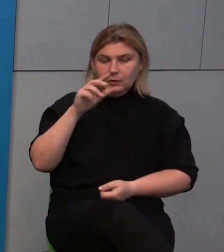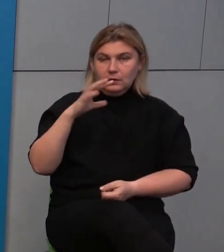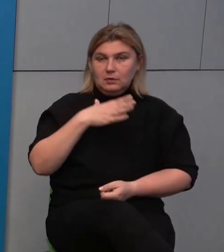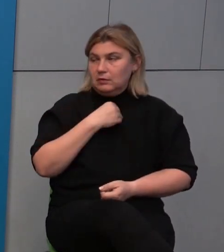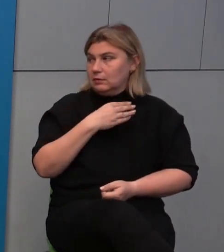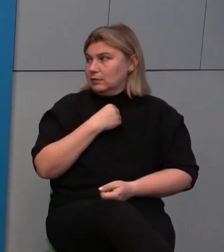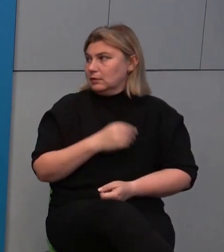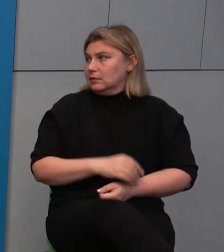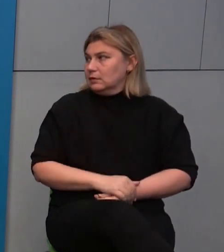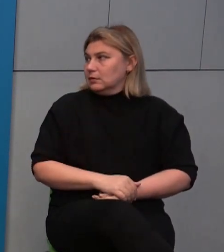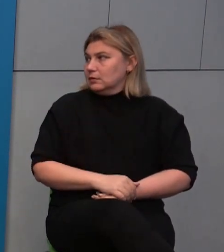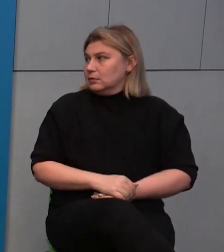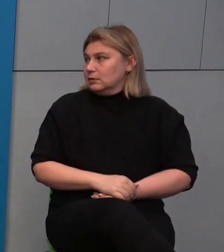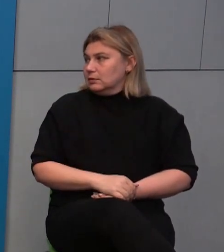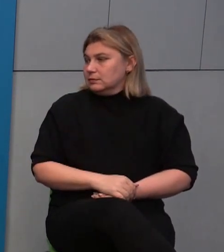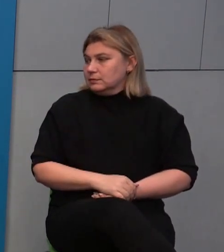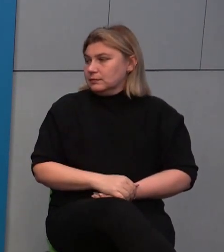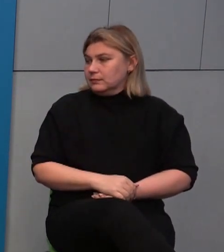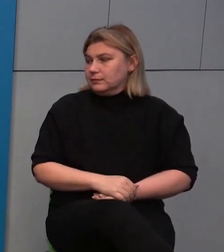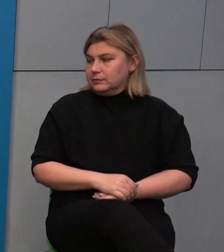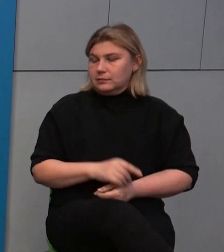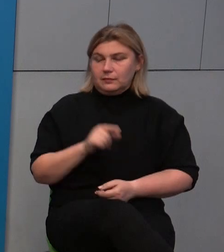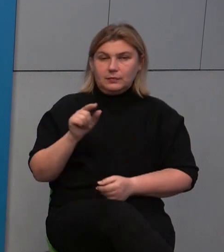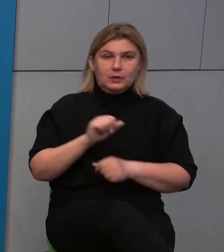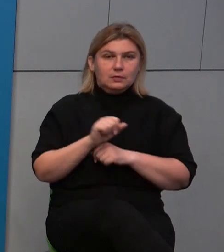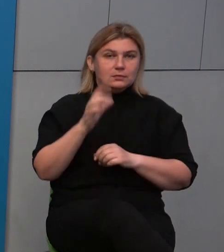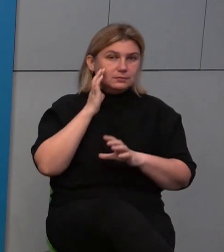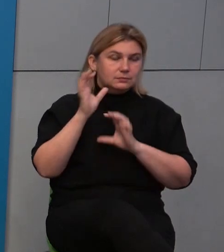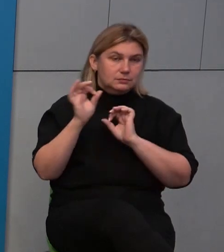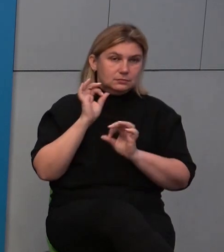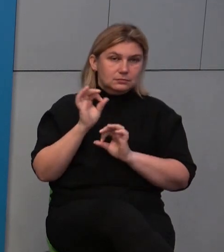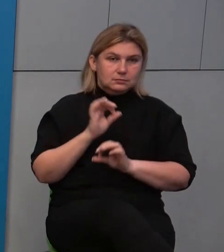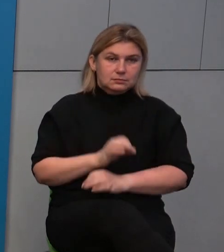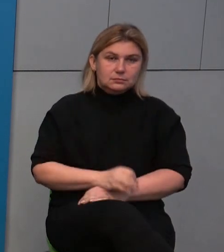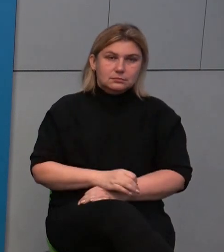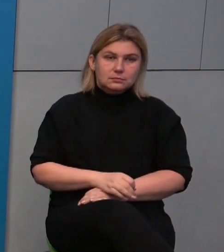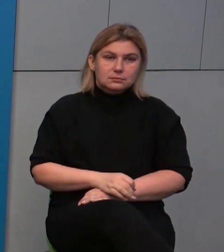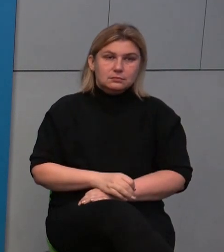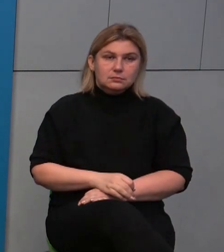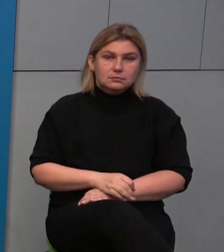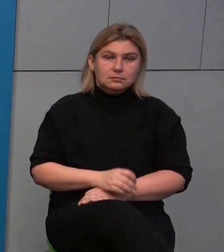Więc to są niebywałe informacje, takie, o których,